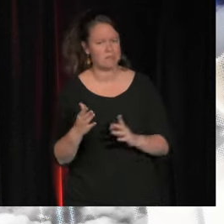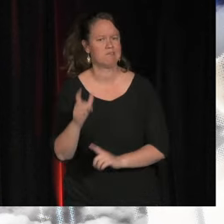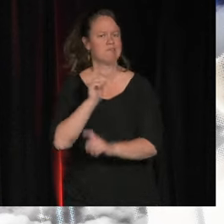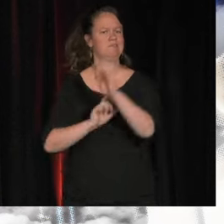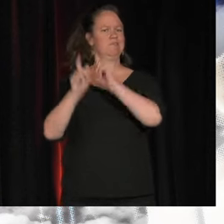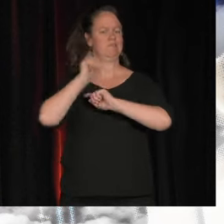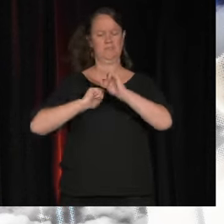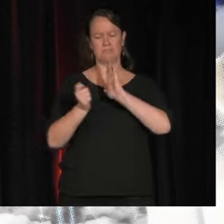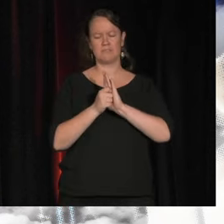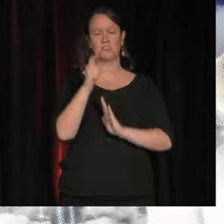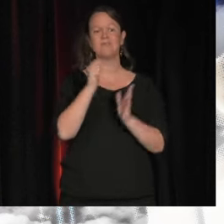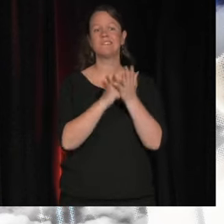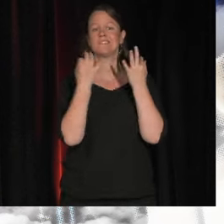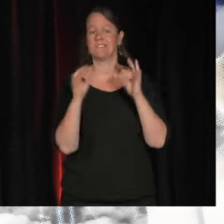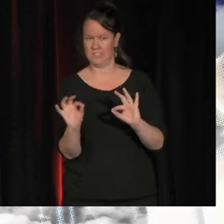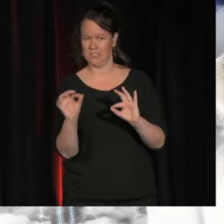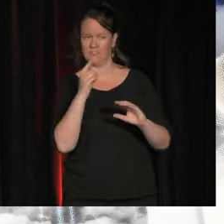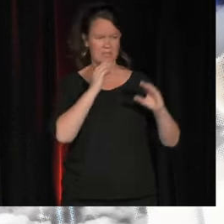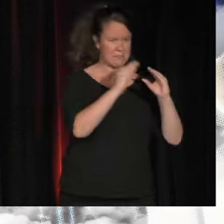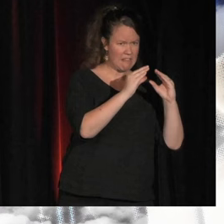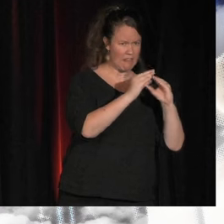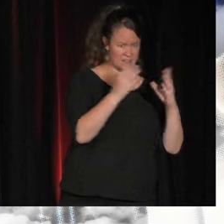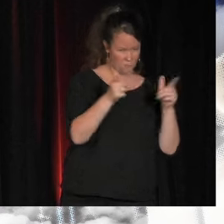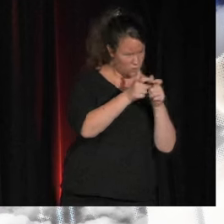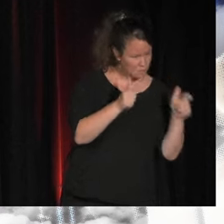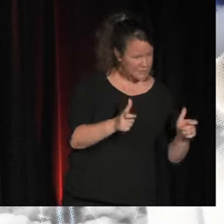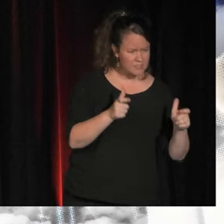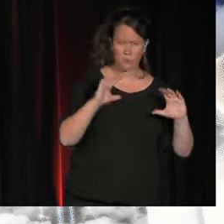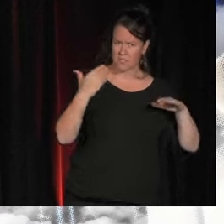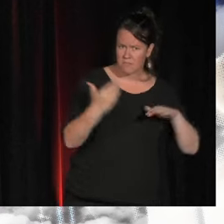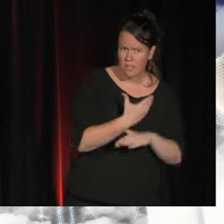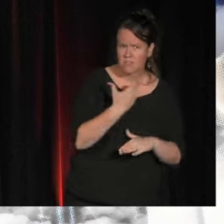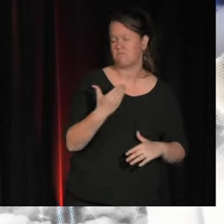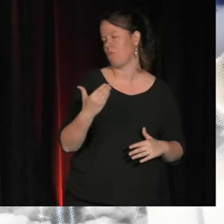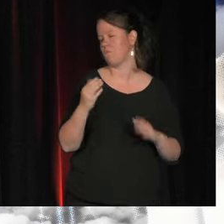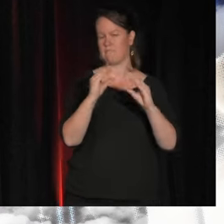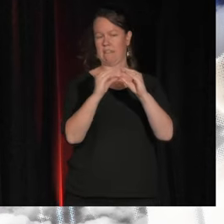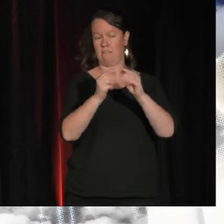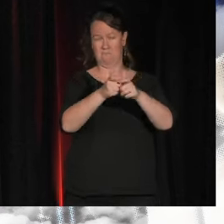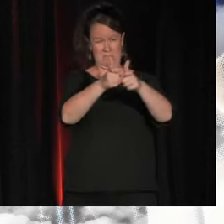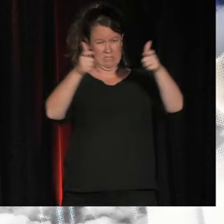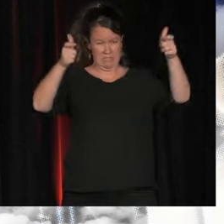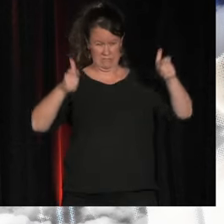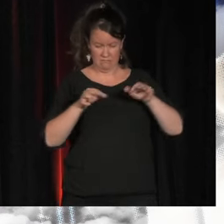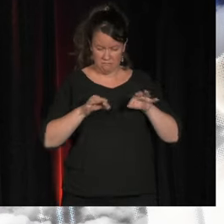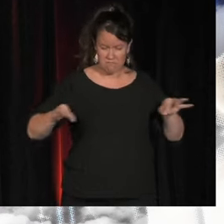En gros, c'est qui, c'est quoi Blizzard, où ils en sont ? Globalement, c'est un énorme studio de jeux vidéo. Et niveau moula, ça se passe bien.